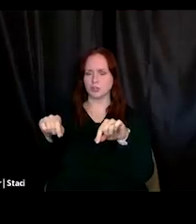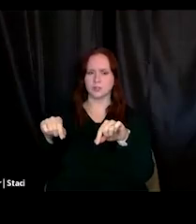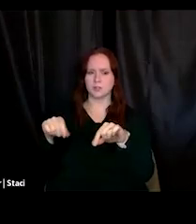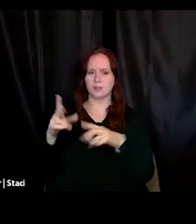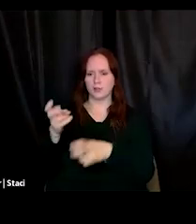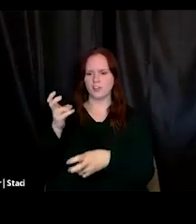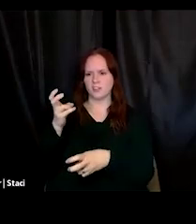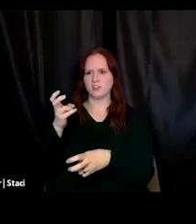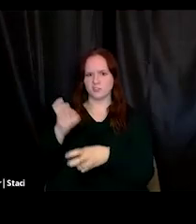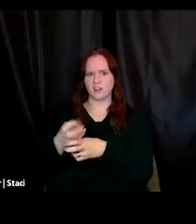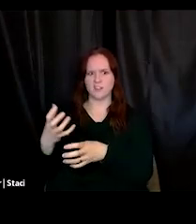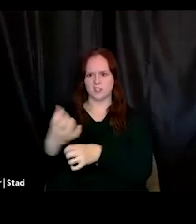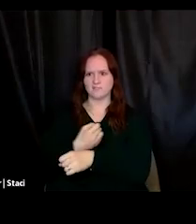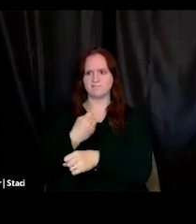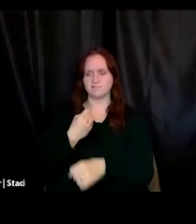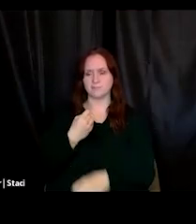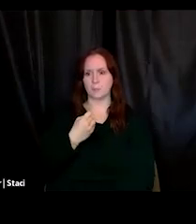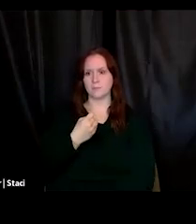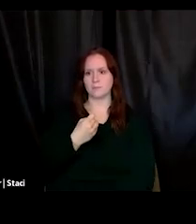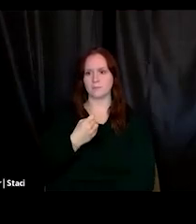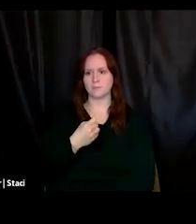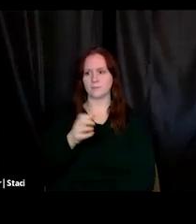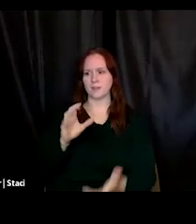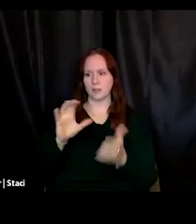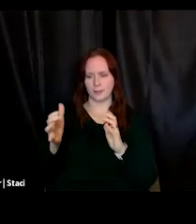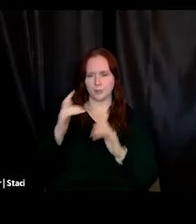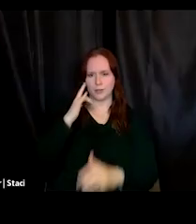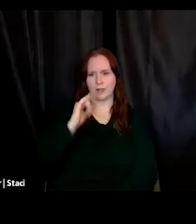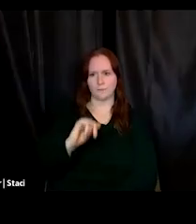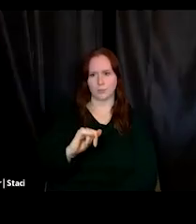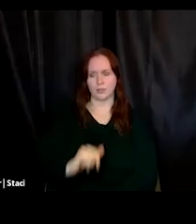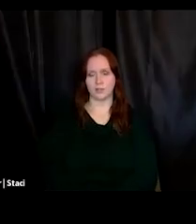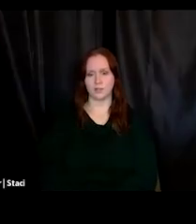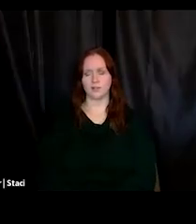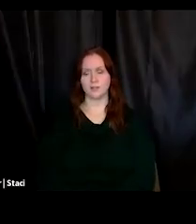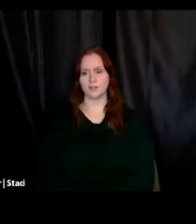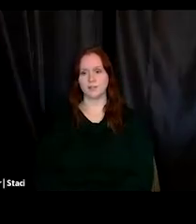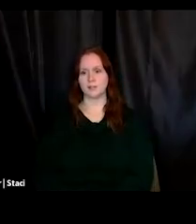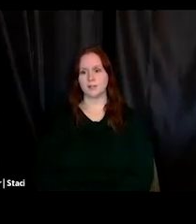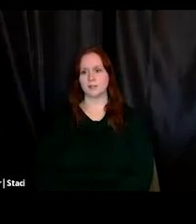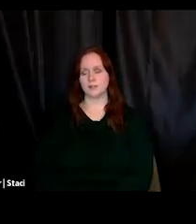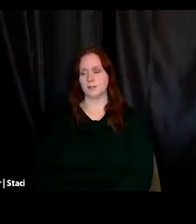Ahora vamos a pasar a las preguntas y respuestas. Así que si aún no han puesto su pregunta